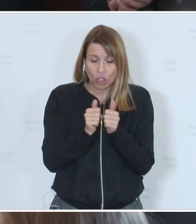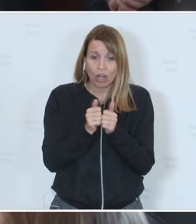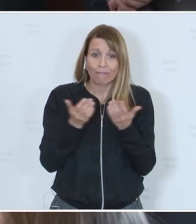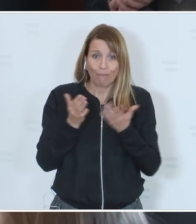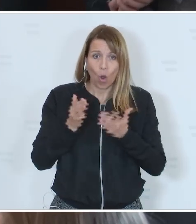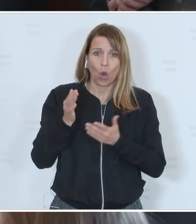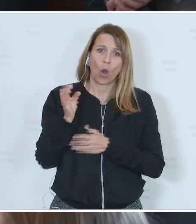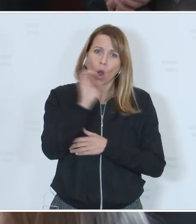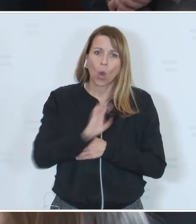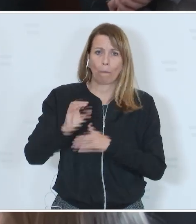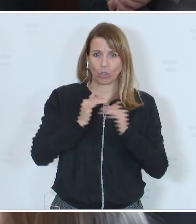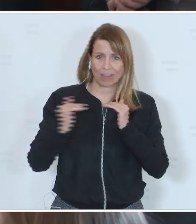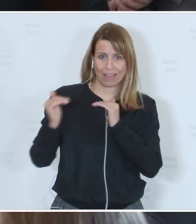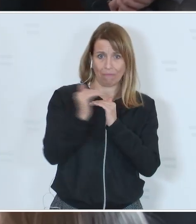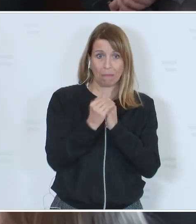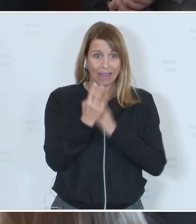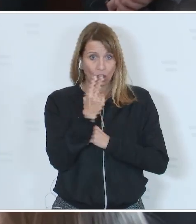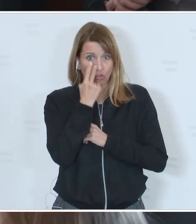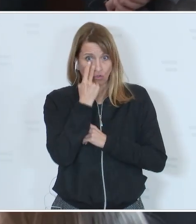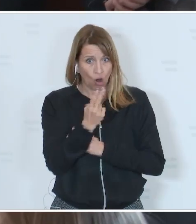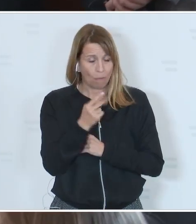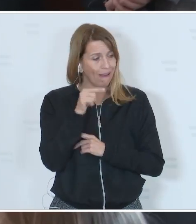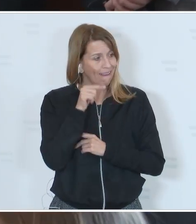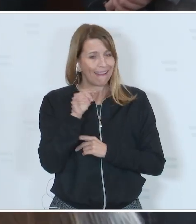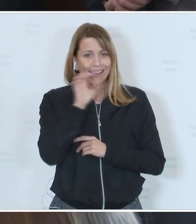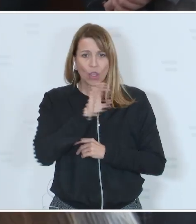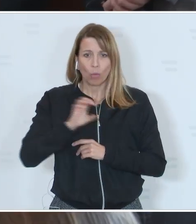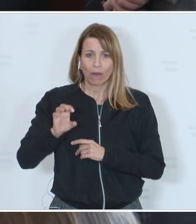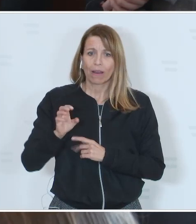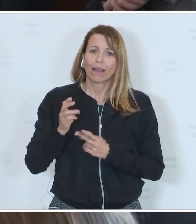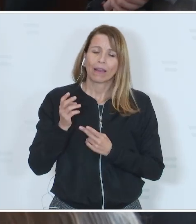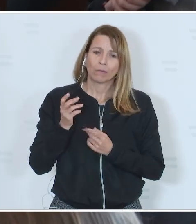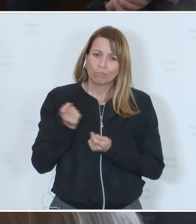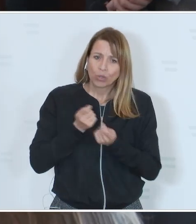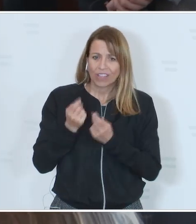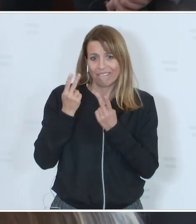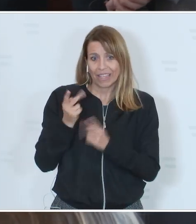wir jetzt die geopolitische wichtige Bedeutung des Mittelmeerraumes anschauen – Wie wichtig